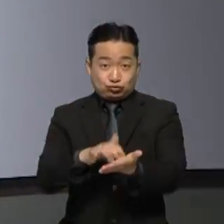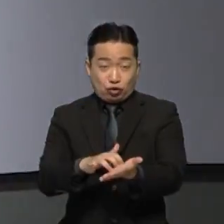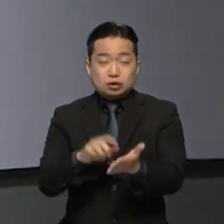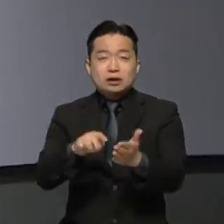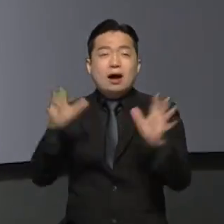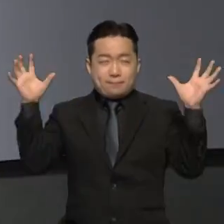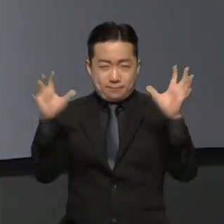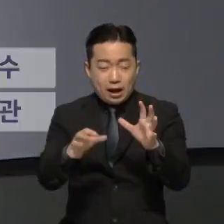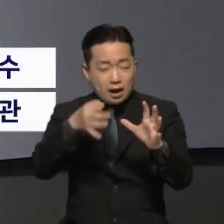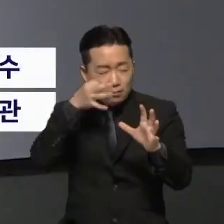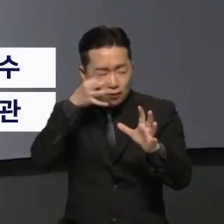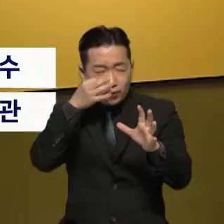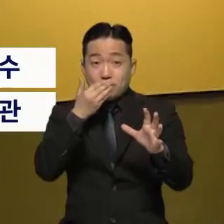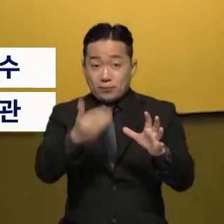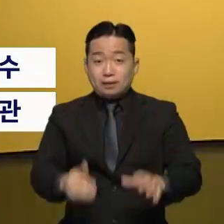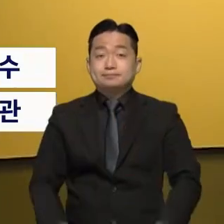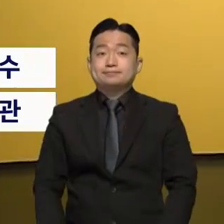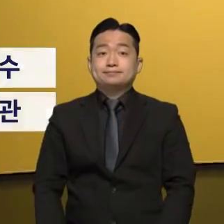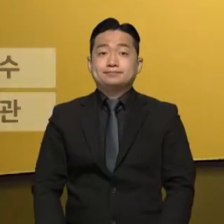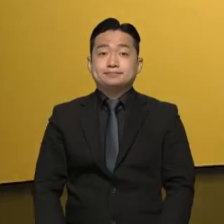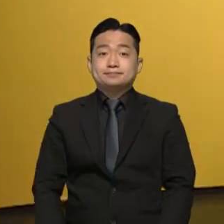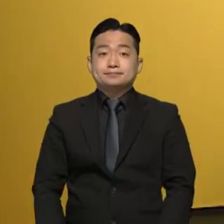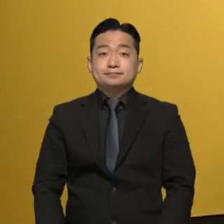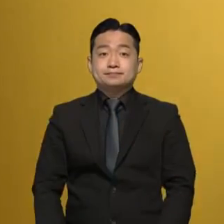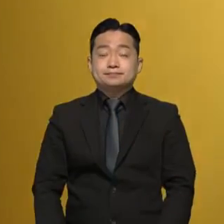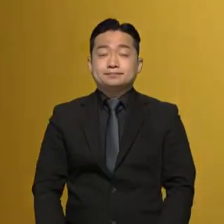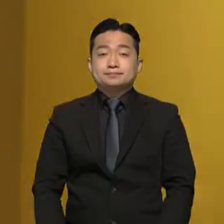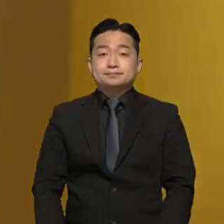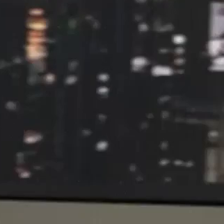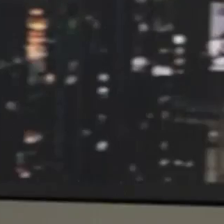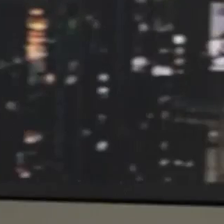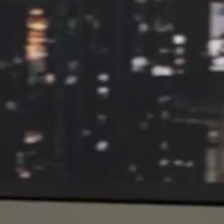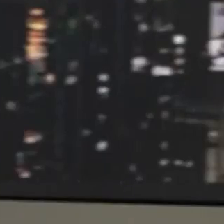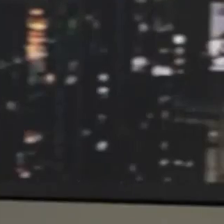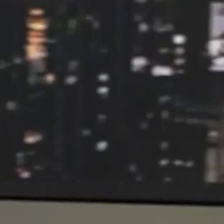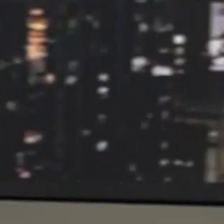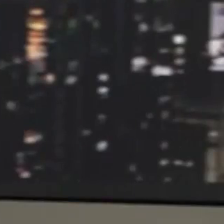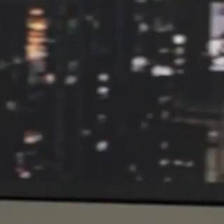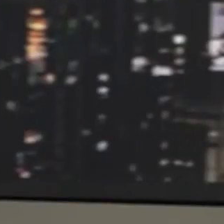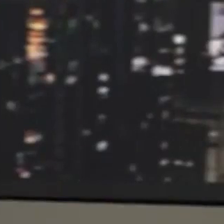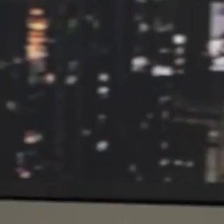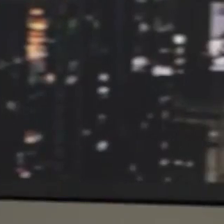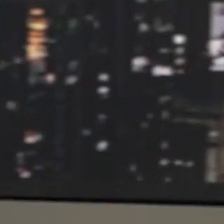있습니다. SBS 이주상입니다.